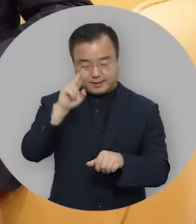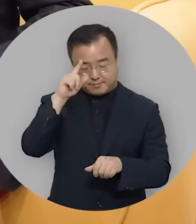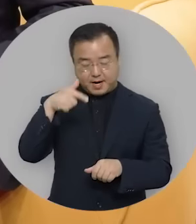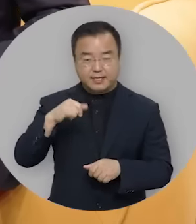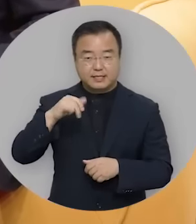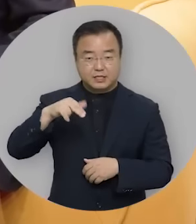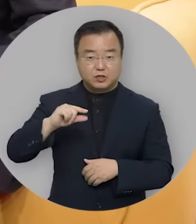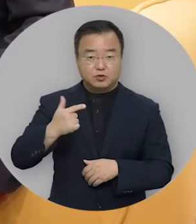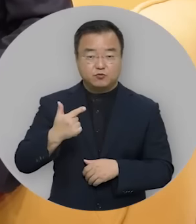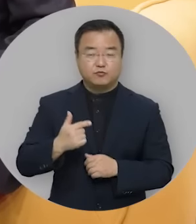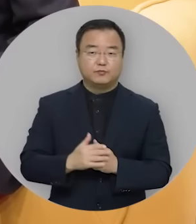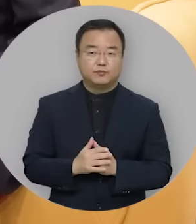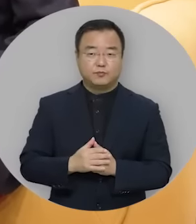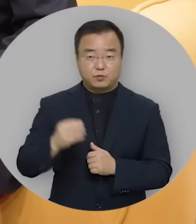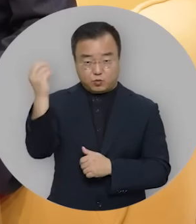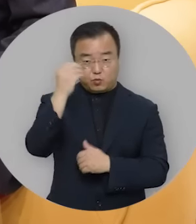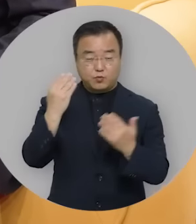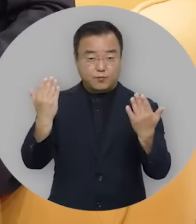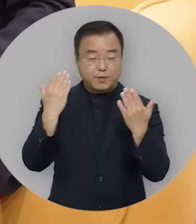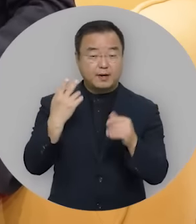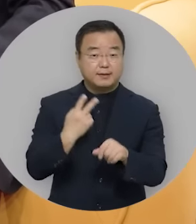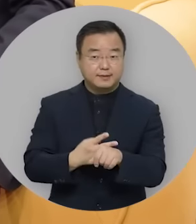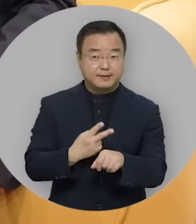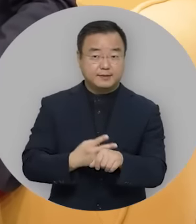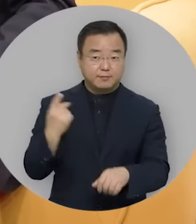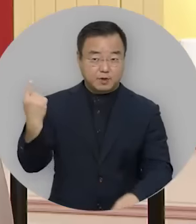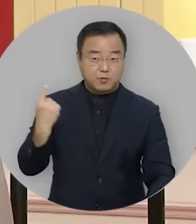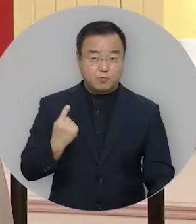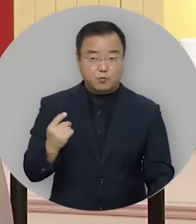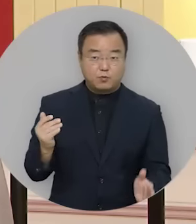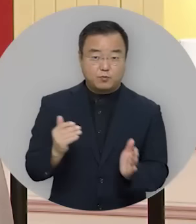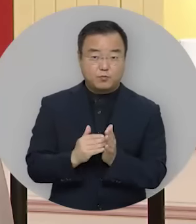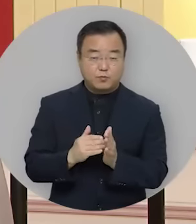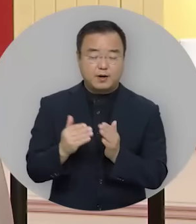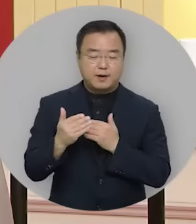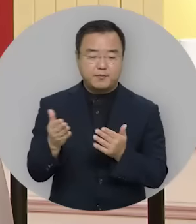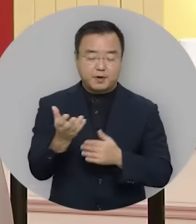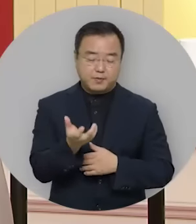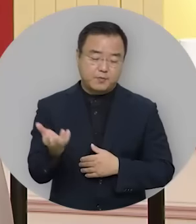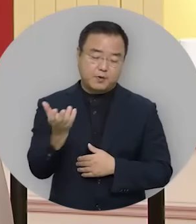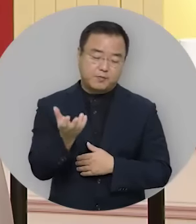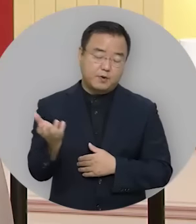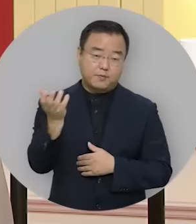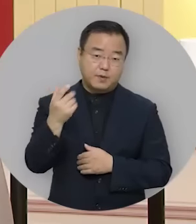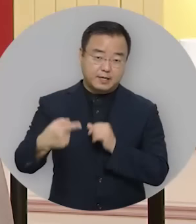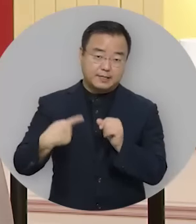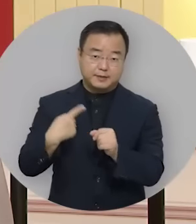고등학교 선생님께서 자리해 주셨는데 학급이라든지 학년이 올라가다 보면